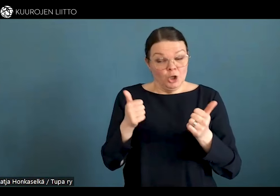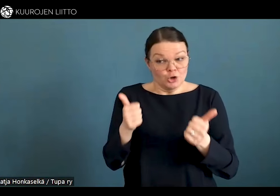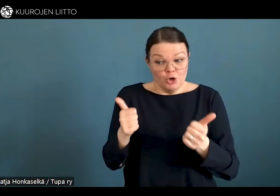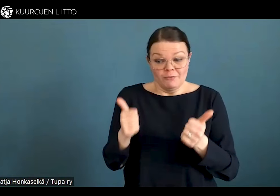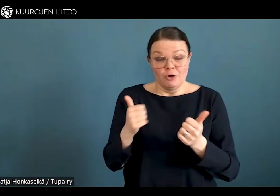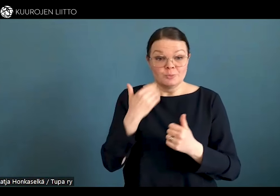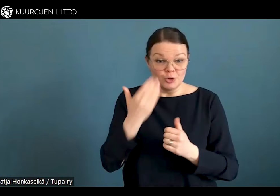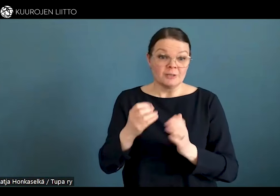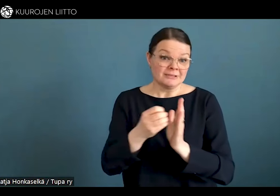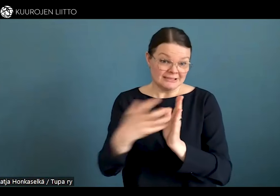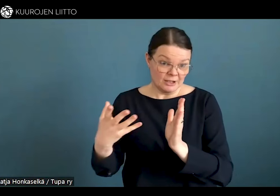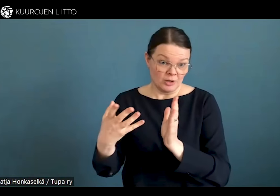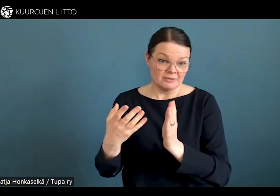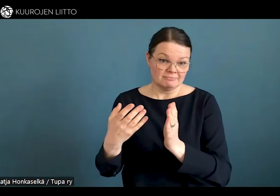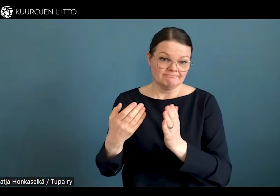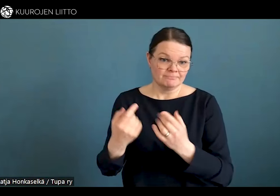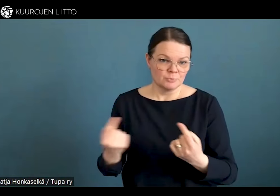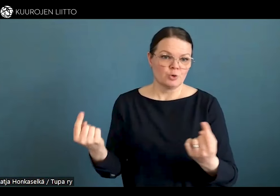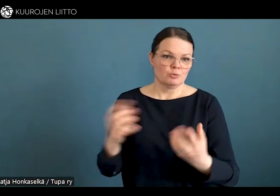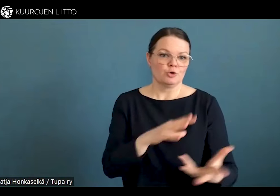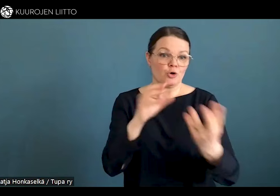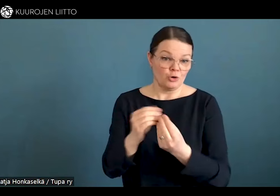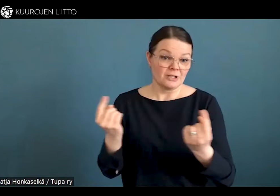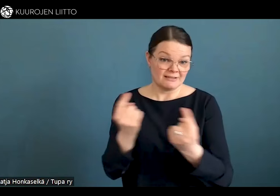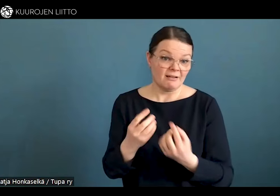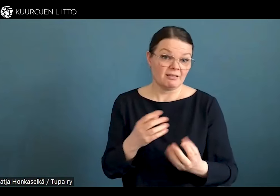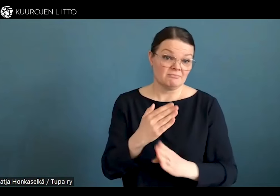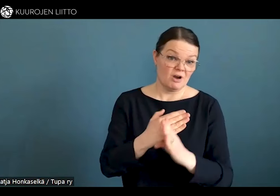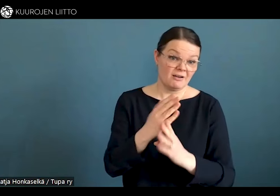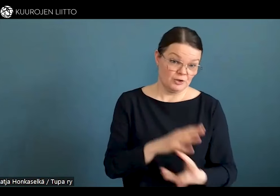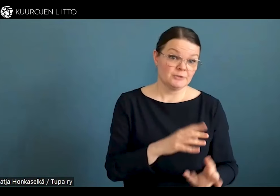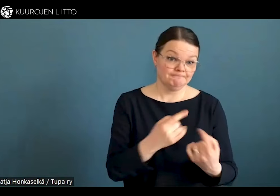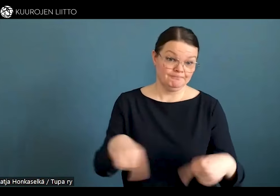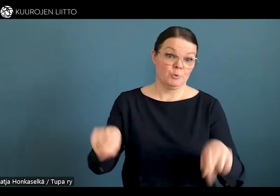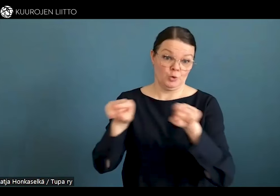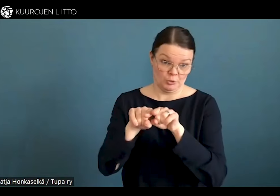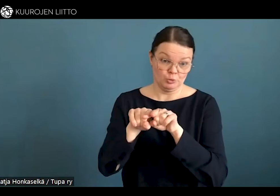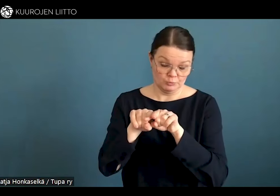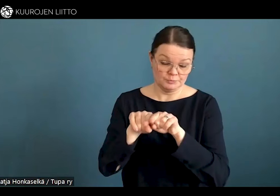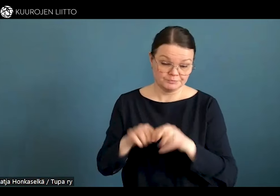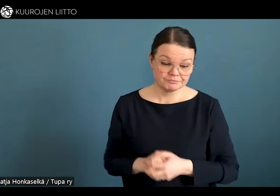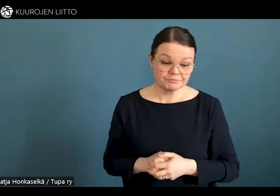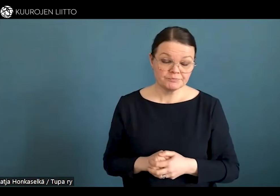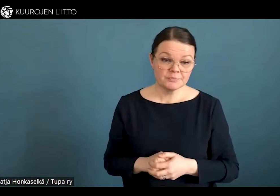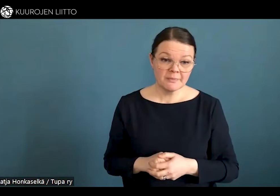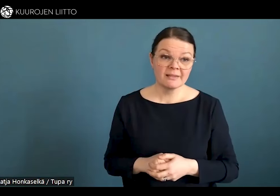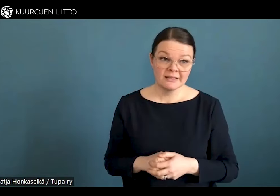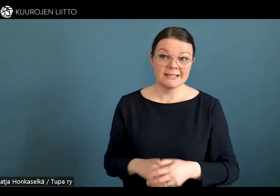Toivotaan, että kokonaisarviointi toteutuu jossain vaiheessa tapaamisen myötä, -